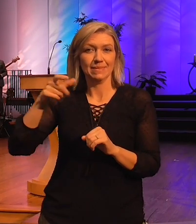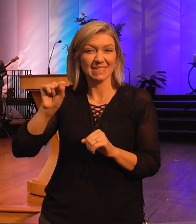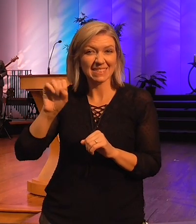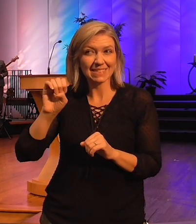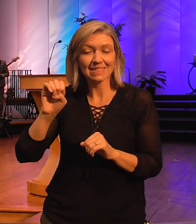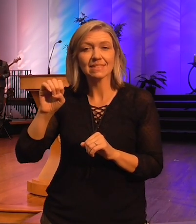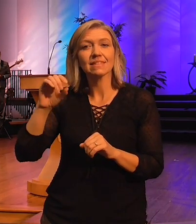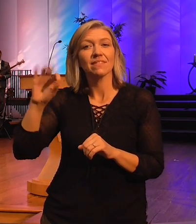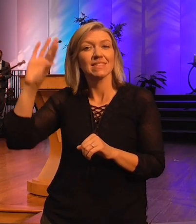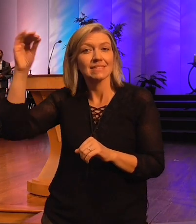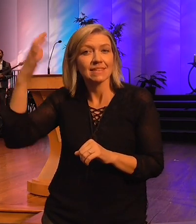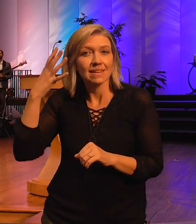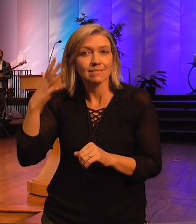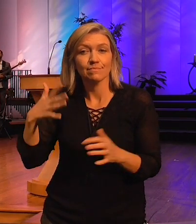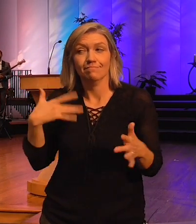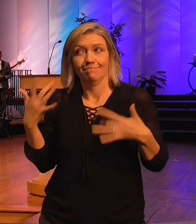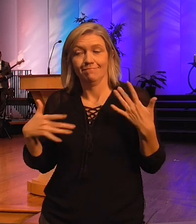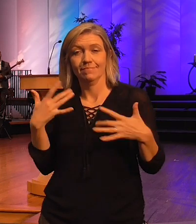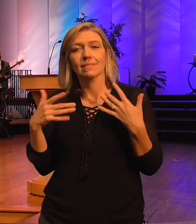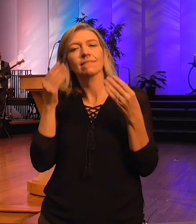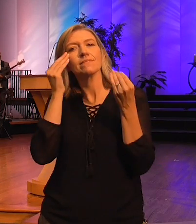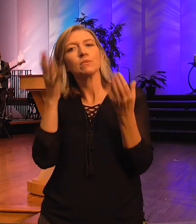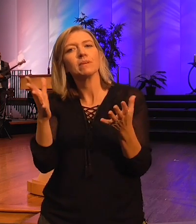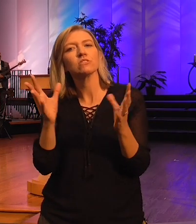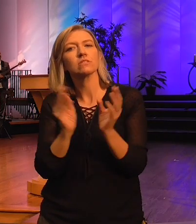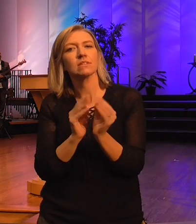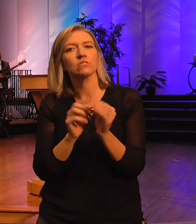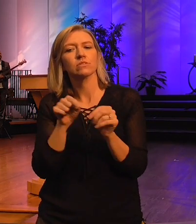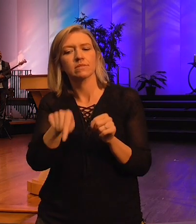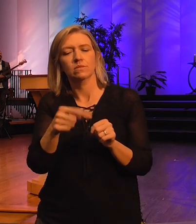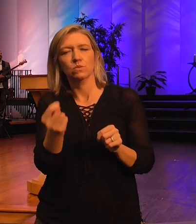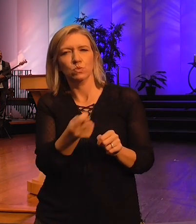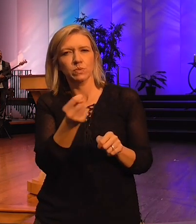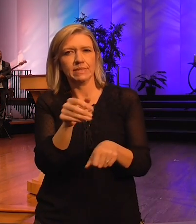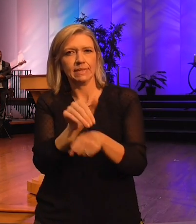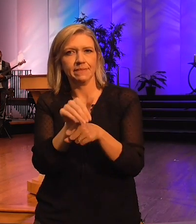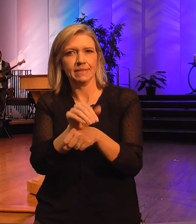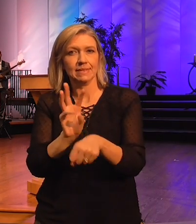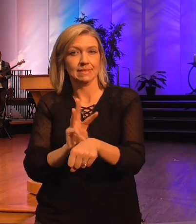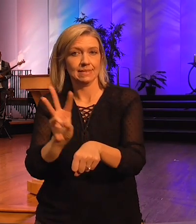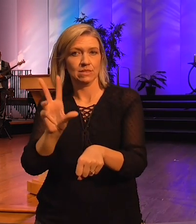tenemos una sesión informativa este martes por la tarde a las 6:30 a través de Zoom. Si desea participar